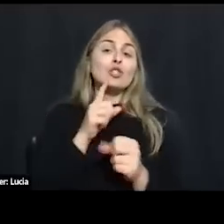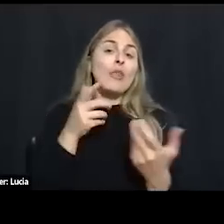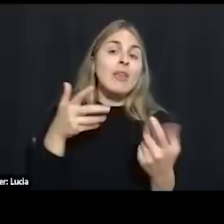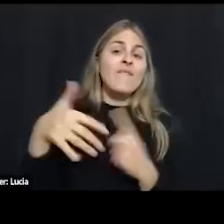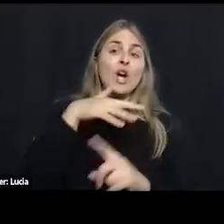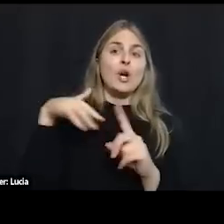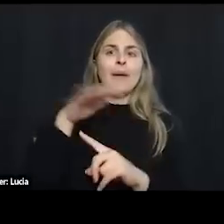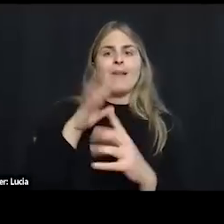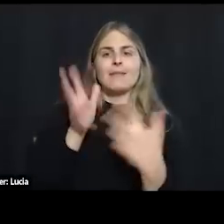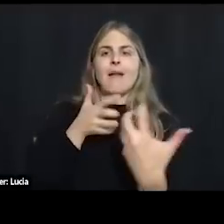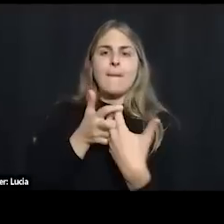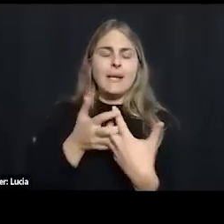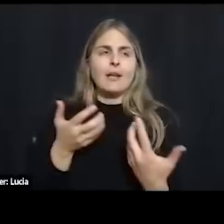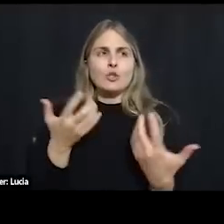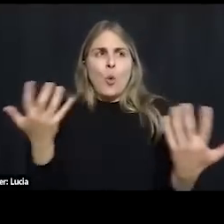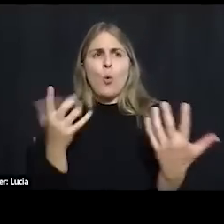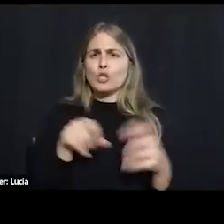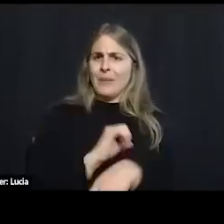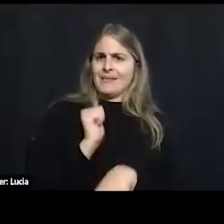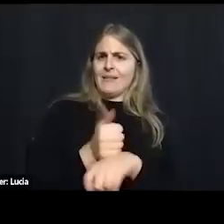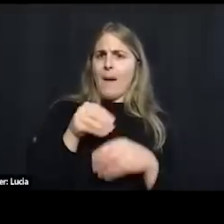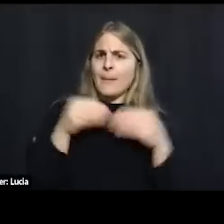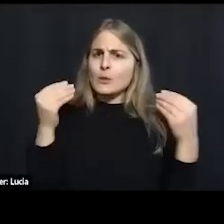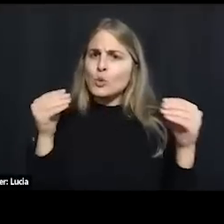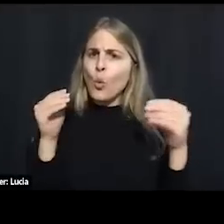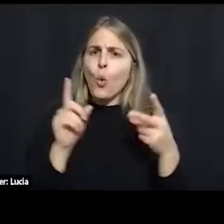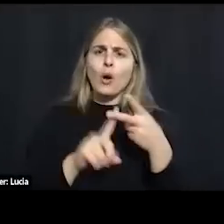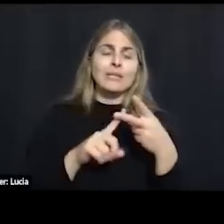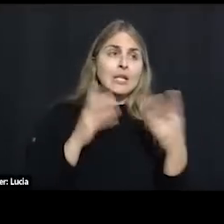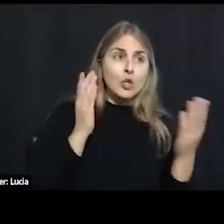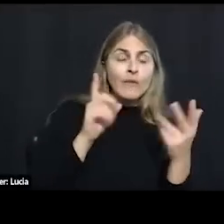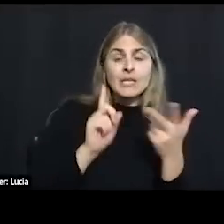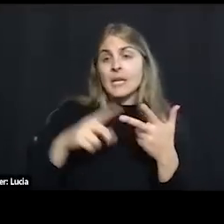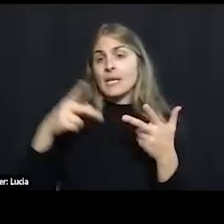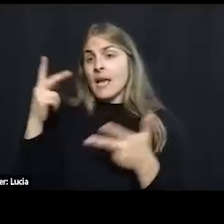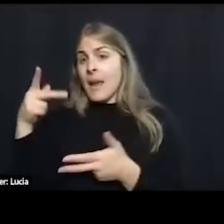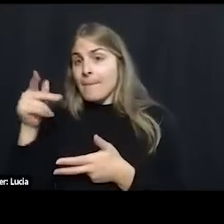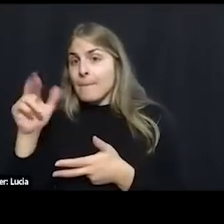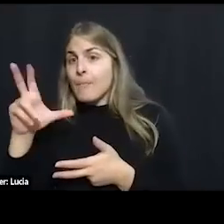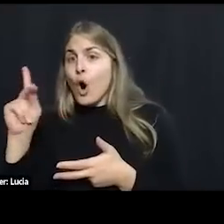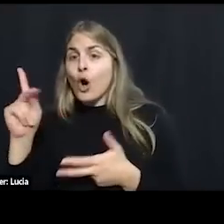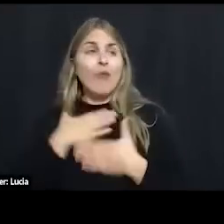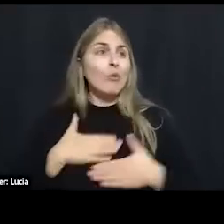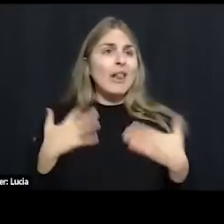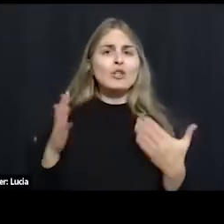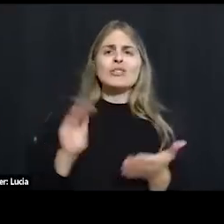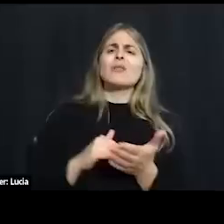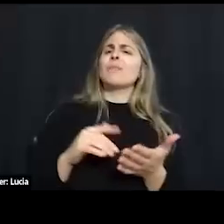deben estar presentes en tiendas y servicios, en parques y centros recreativos para hacerlos accesibles